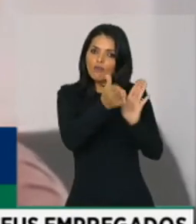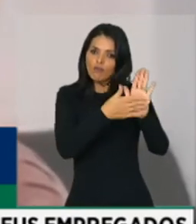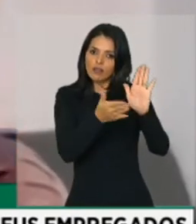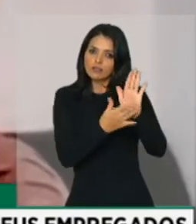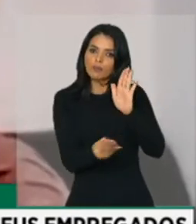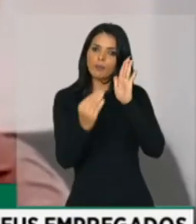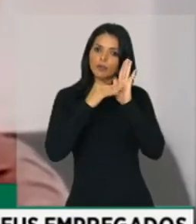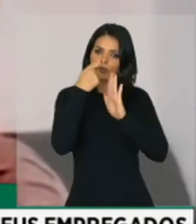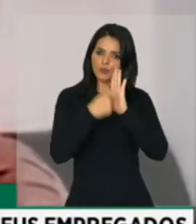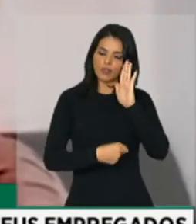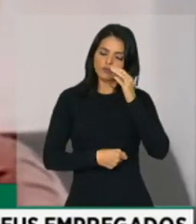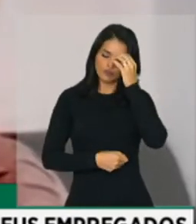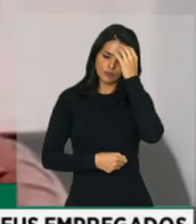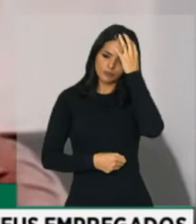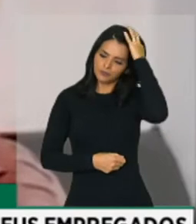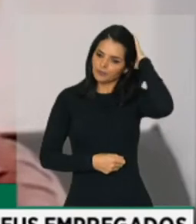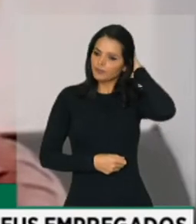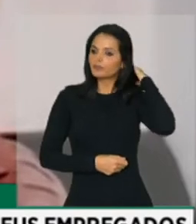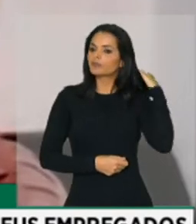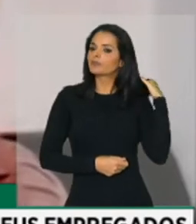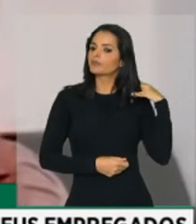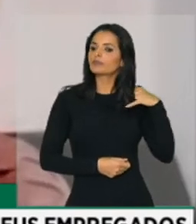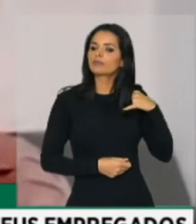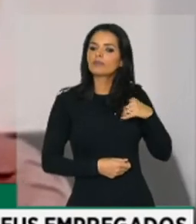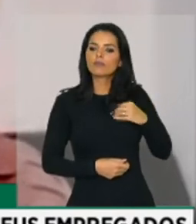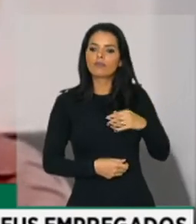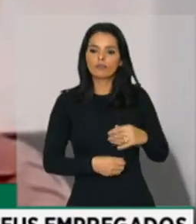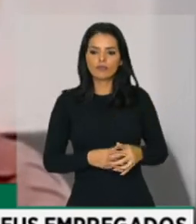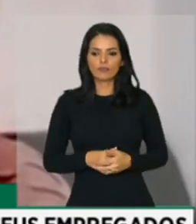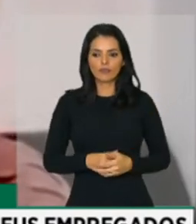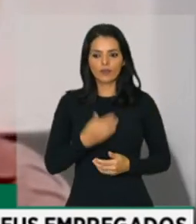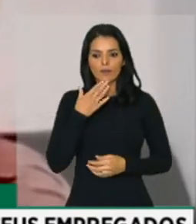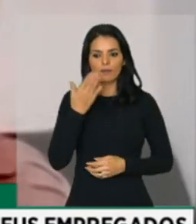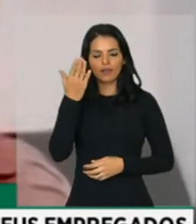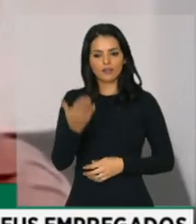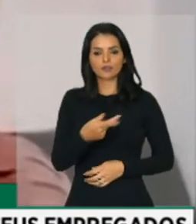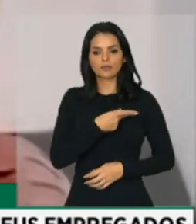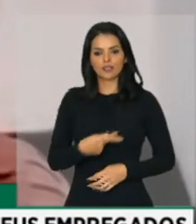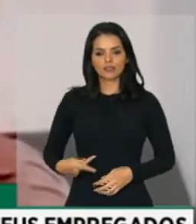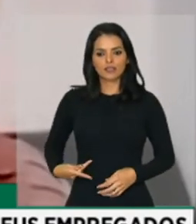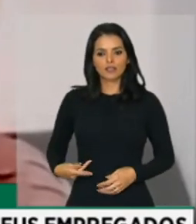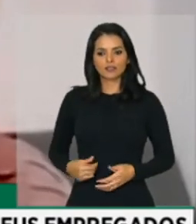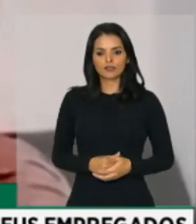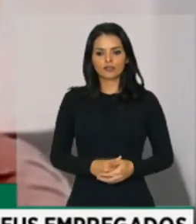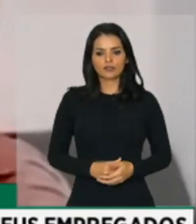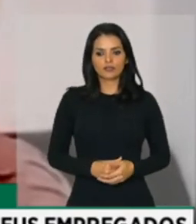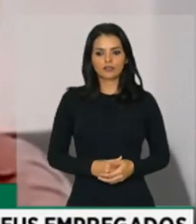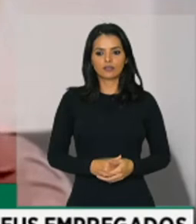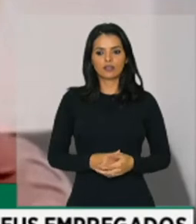APOIO E NÓS VOTAMOS SIM AO DESTAQUE QUE REPÕE OS CRITÉRIOS DO PNI NO PAÍS, EU PEÇO AO SENHOR, A V.EXA. QUE ME DEU O TEMPO DE LÍDER